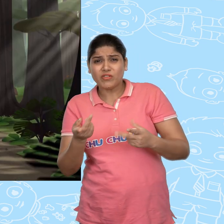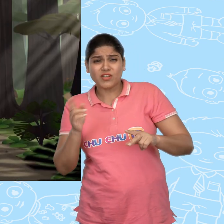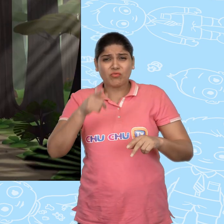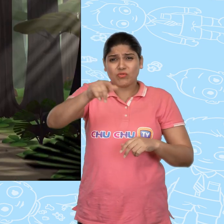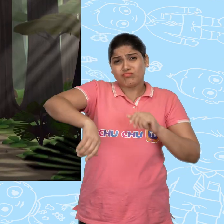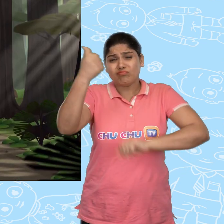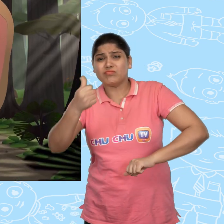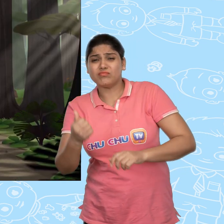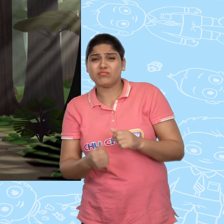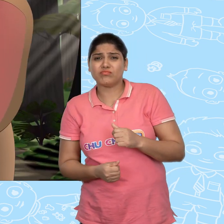वरना वो जीत जायेगा।